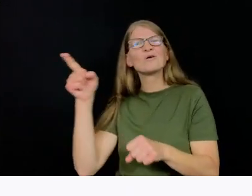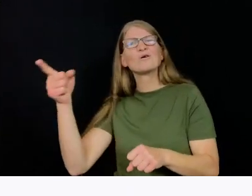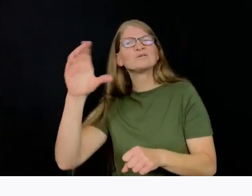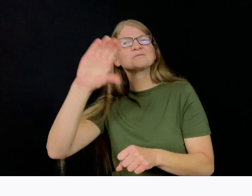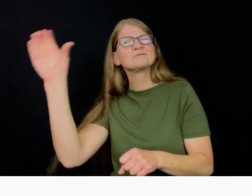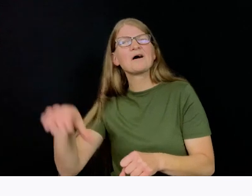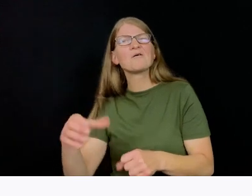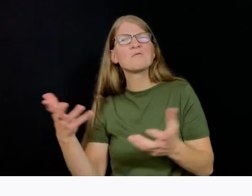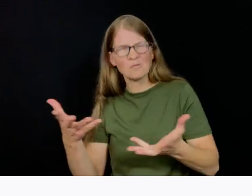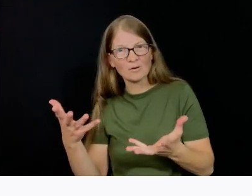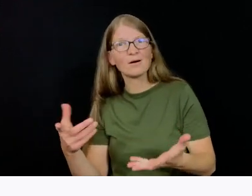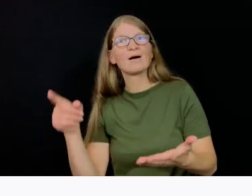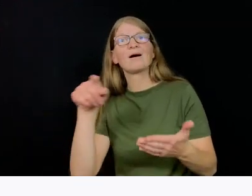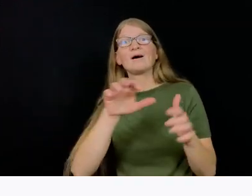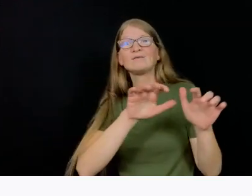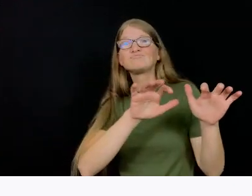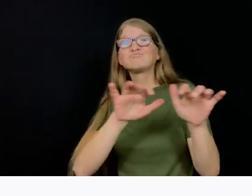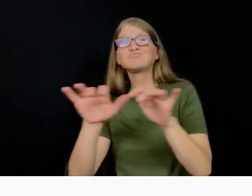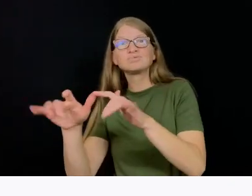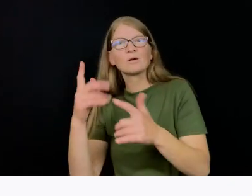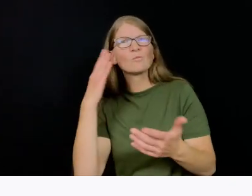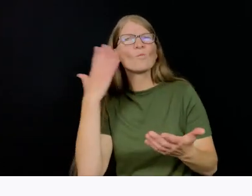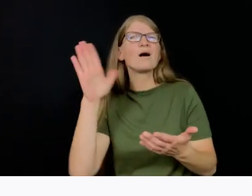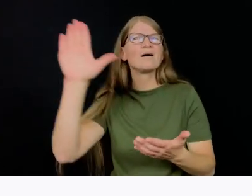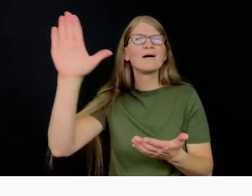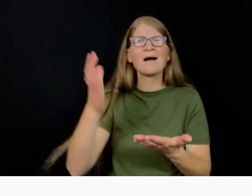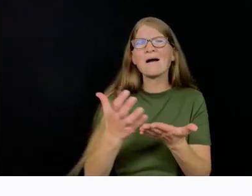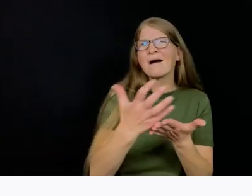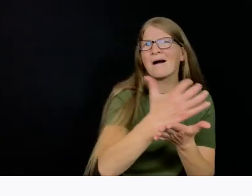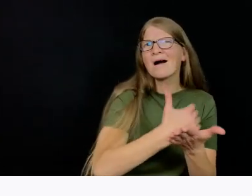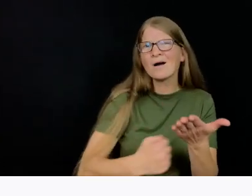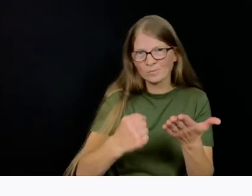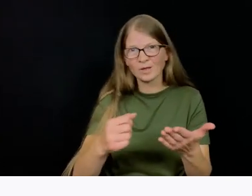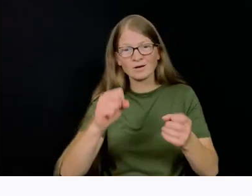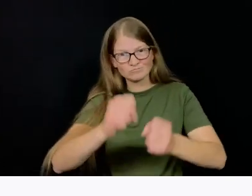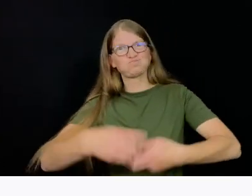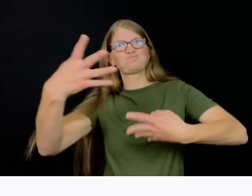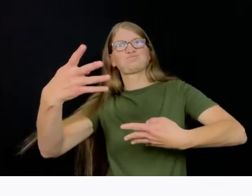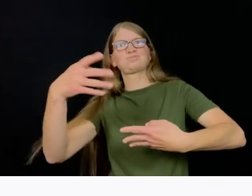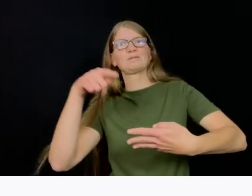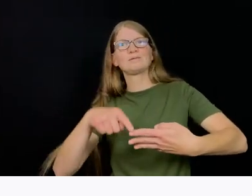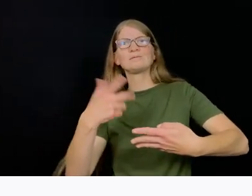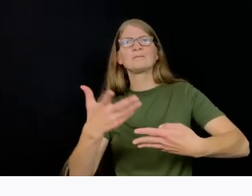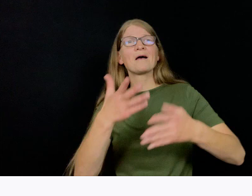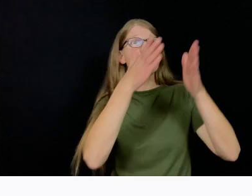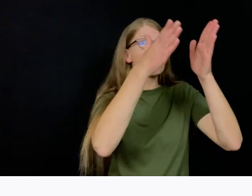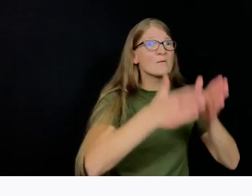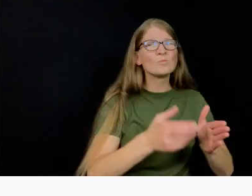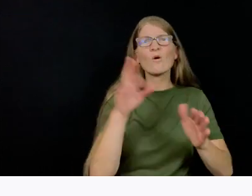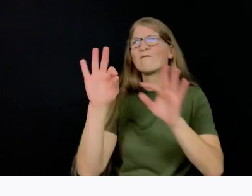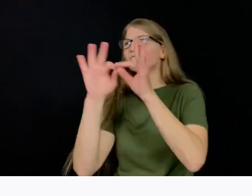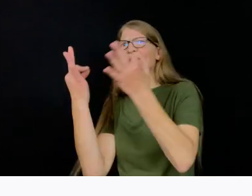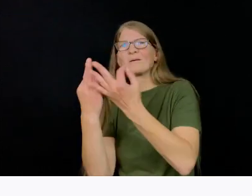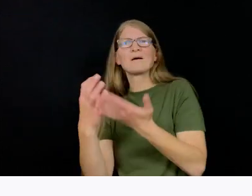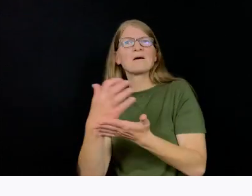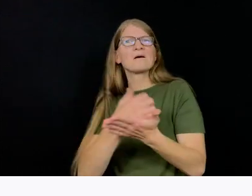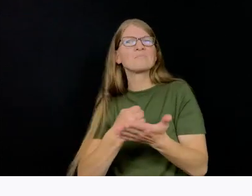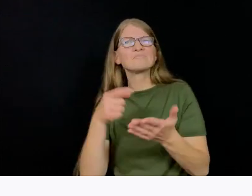لنأخذ مستويات الدخل مثلا يمكننا تقسيمها حسب دخل الفرد مقابل دخل الأسرة ويمكنننا أيضًا عرضها في سياق